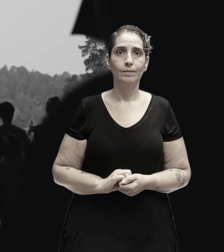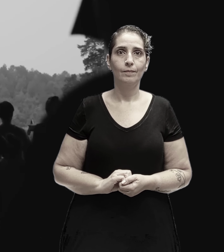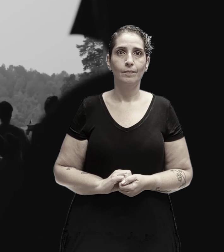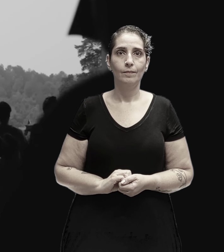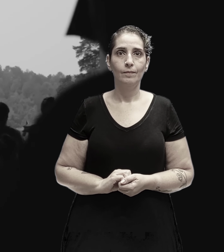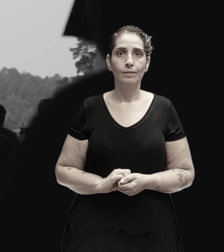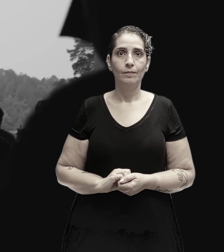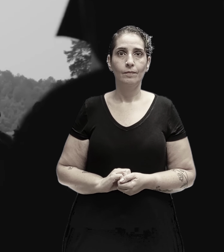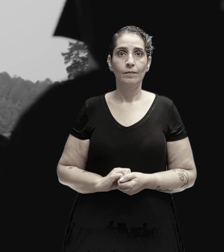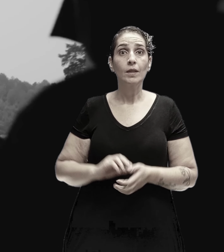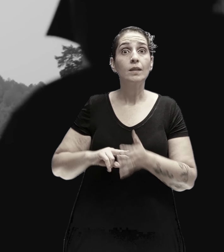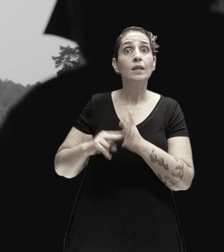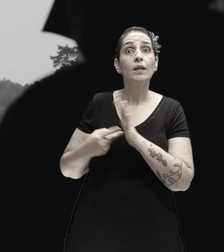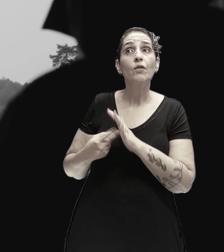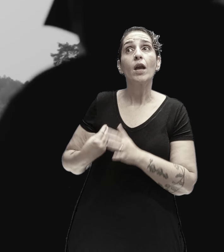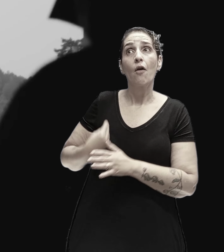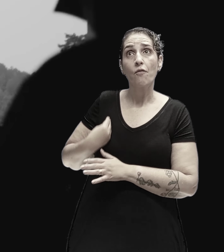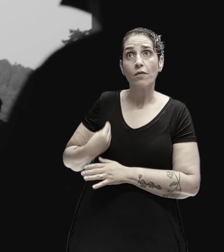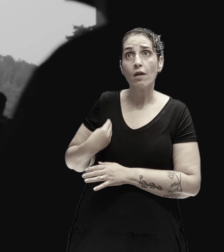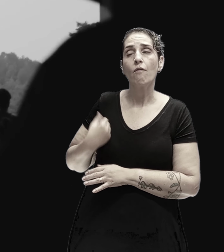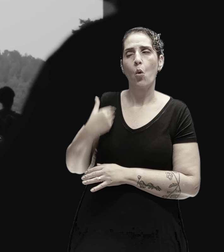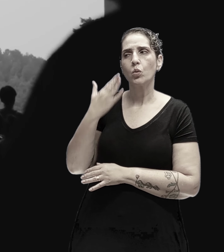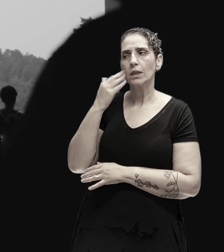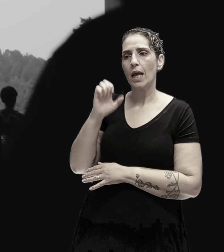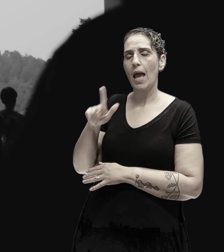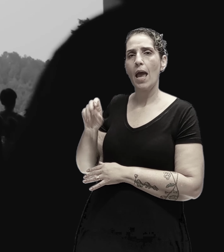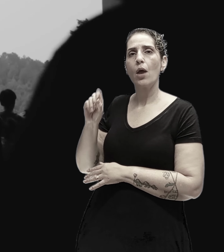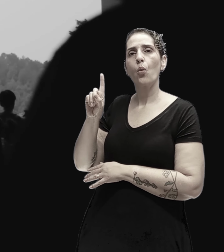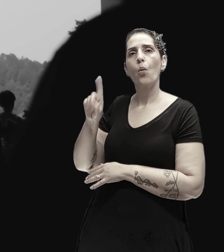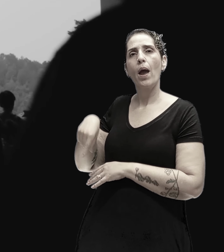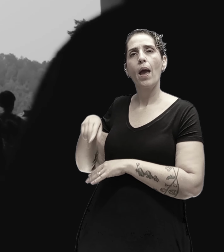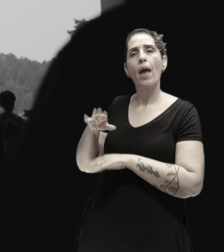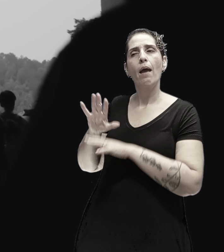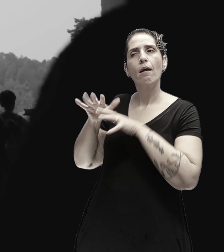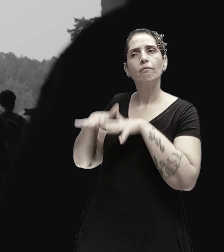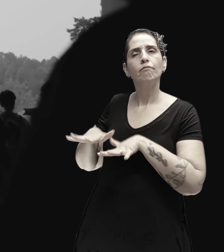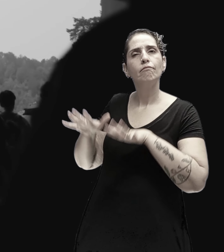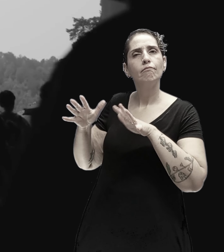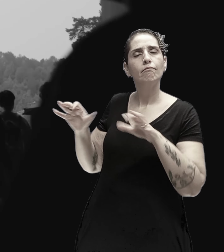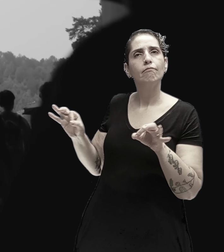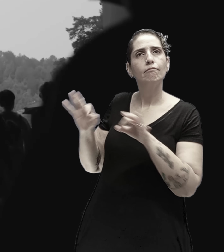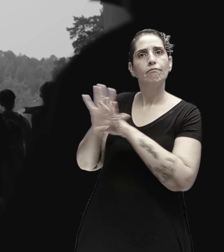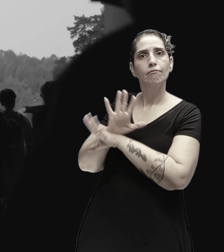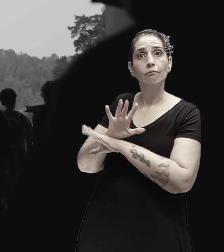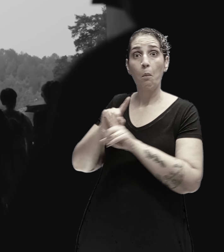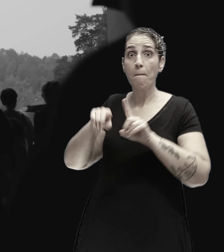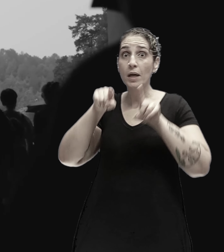É viver sabendo que o ego é uma onda, mas você é um oceano.